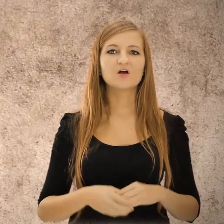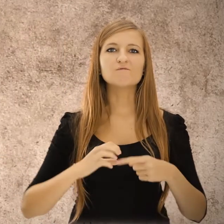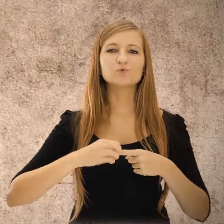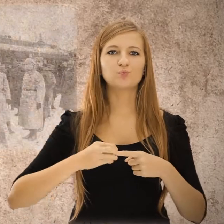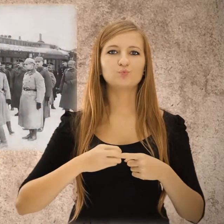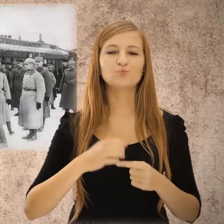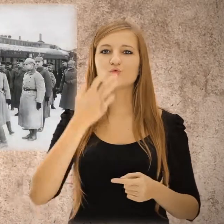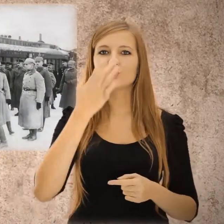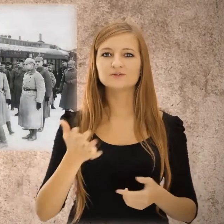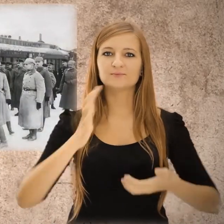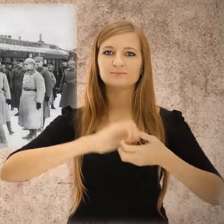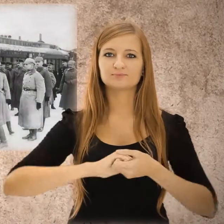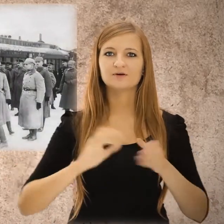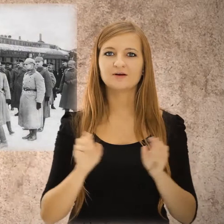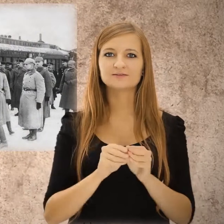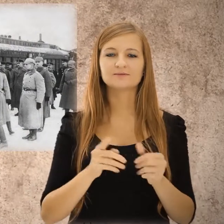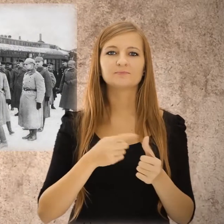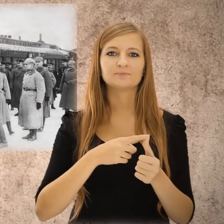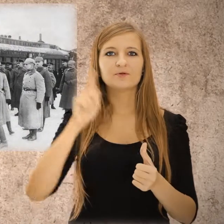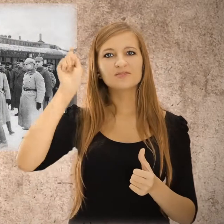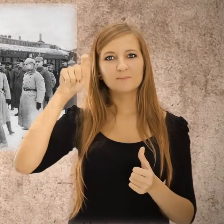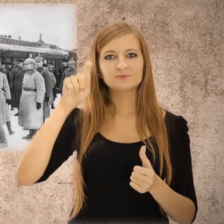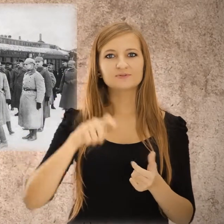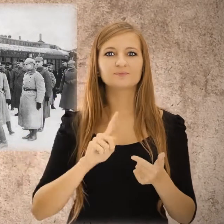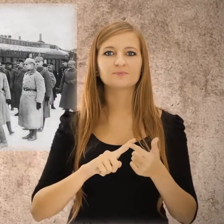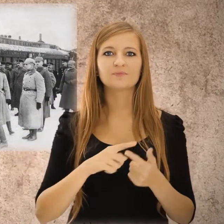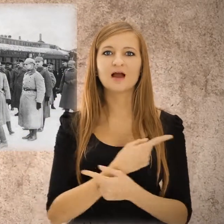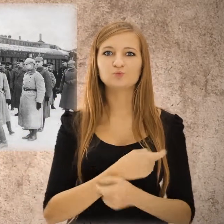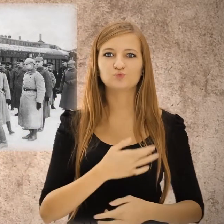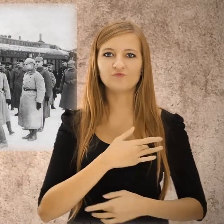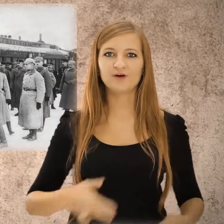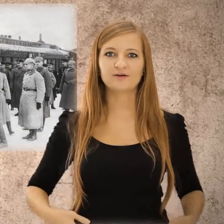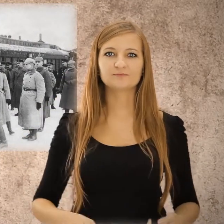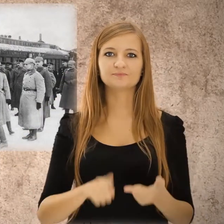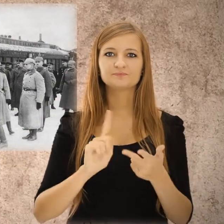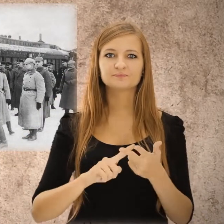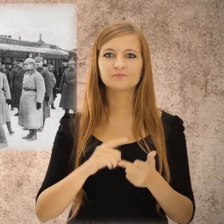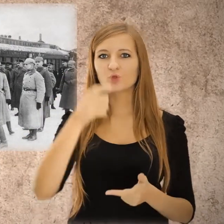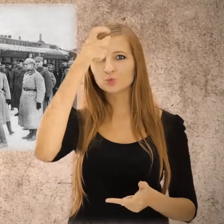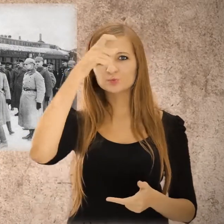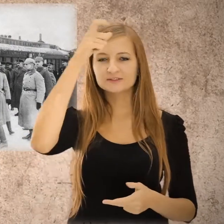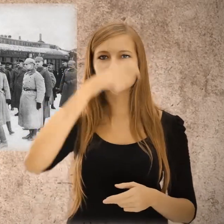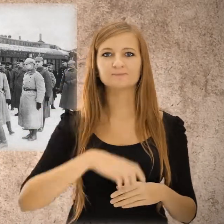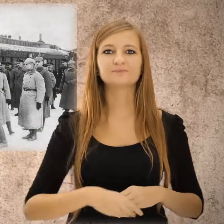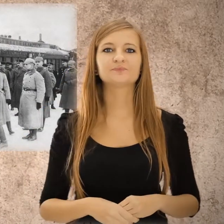W grudniu zawarto rozejm z Niemcami, Cesarstwo Austro - Węgry i Turcją.